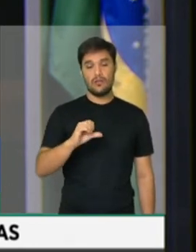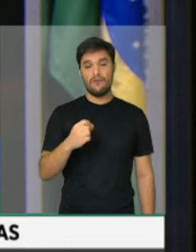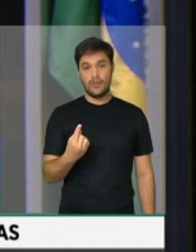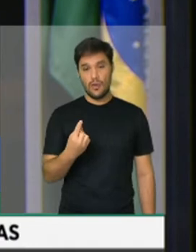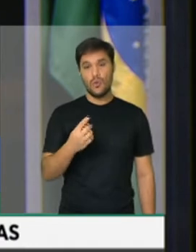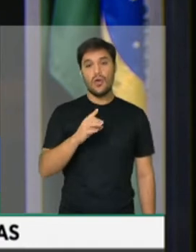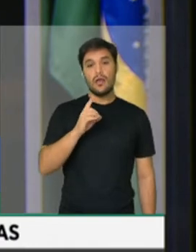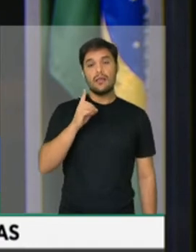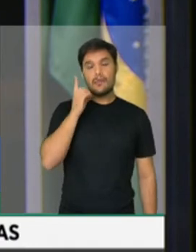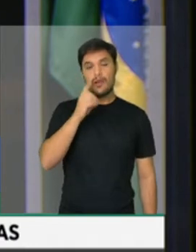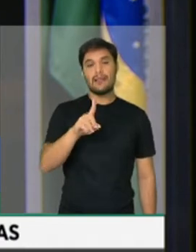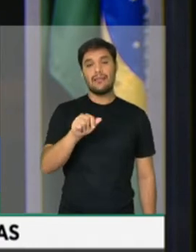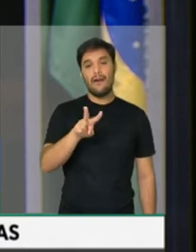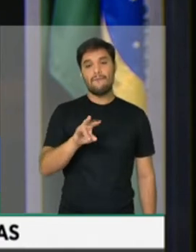PSOL DO RIO DE JANEIRO, 177 E 479 DO DEPUTADO GLAUBER ROCHA